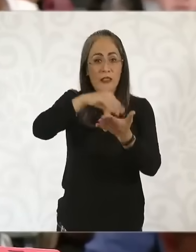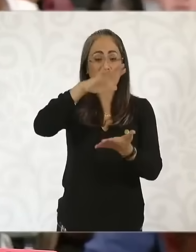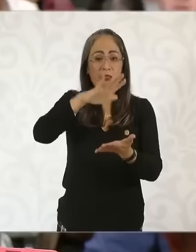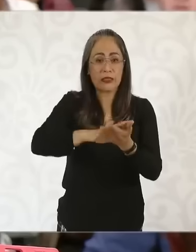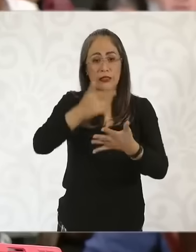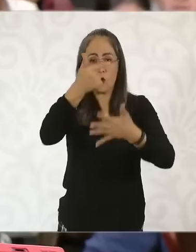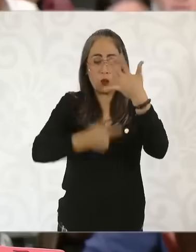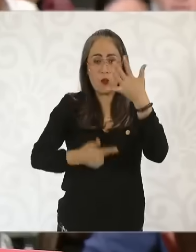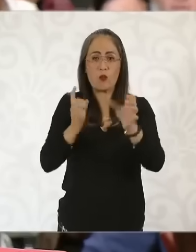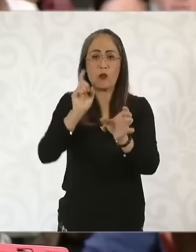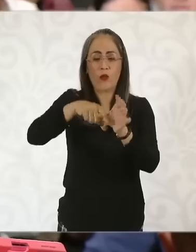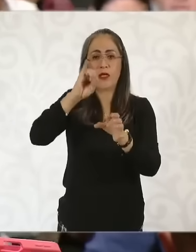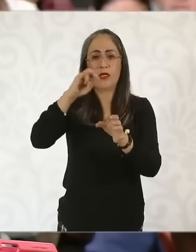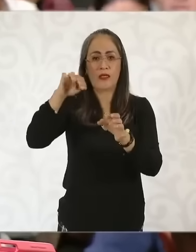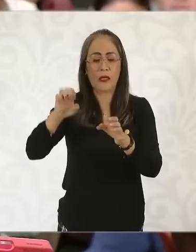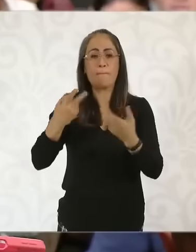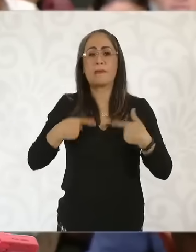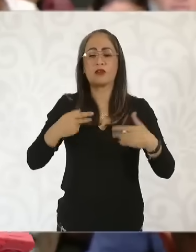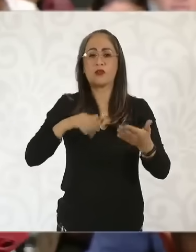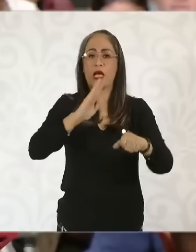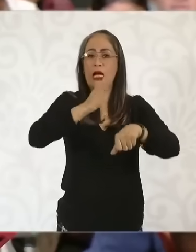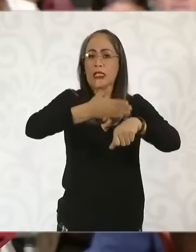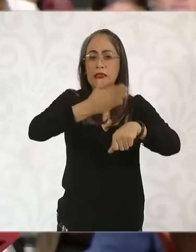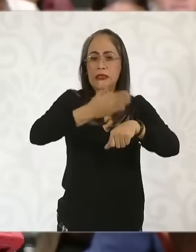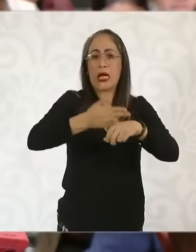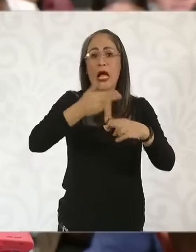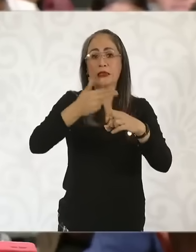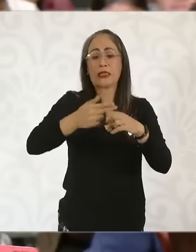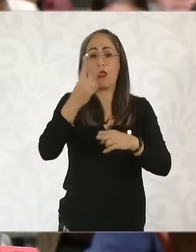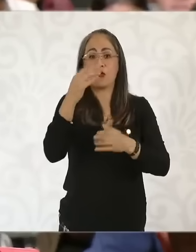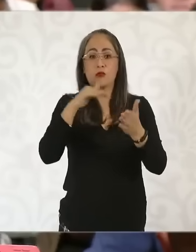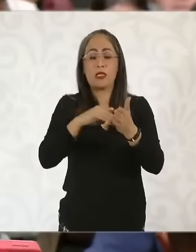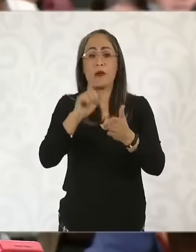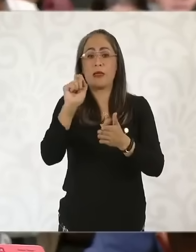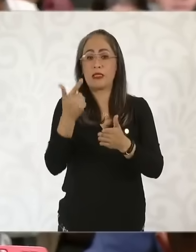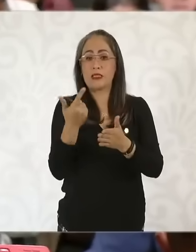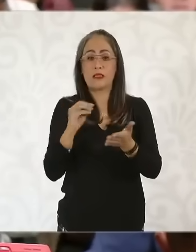INE del Registro Nacional de Personas Sancionadas y estará hasta 2027 inscrita ahí eh como parte